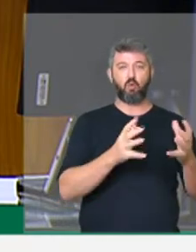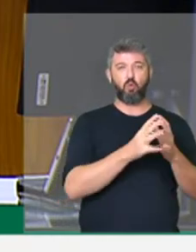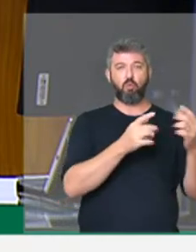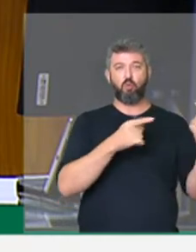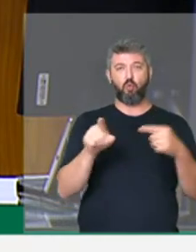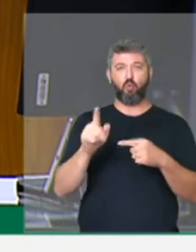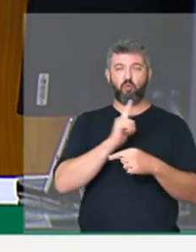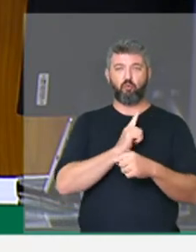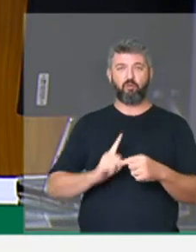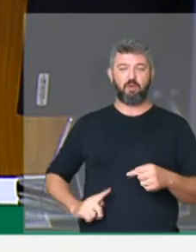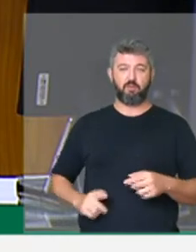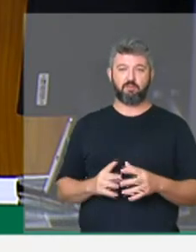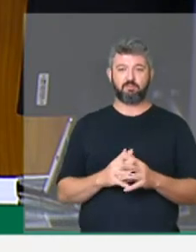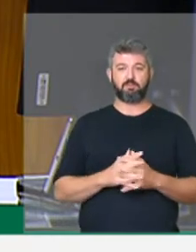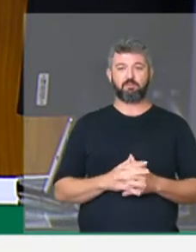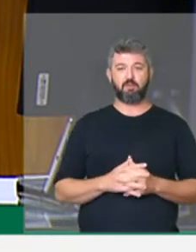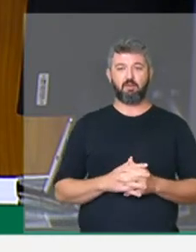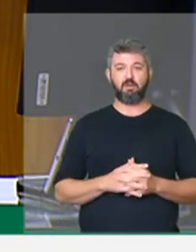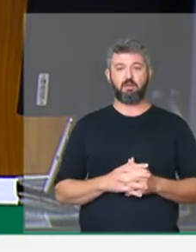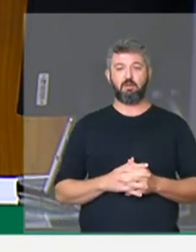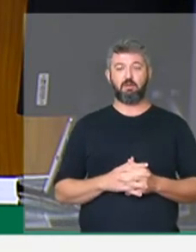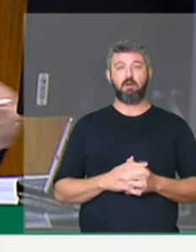APROVADO. EM VOTAÇÃO O PARECER DA COMISSÃO MISTA NA PARTE QUE MANIFESTA OPINIÃO